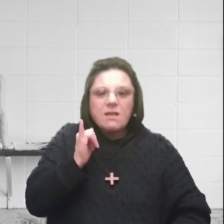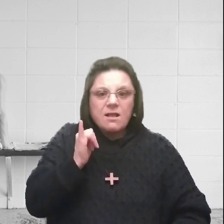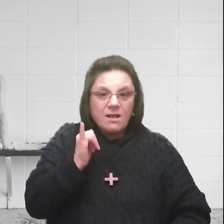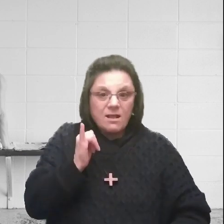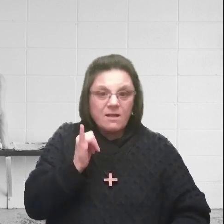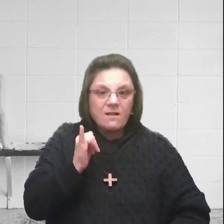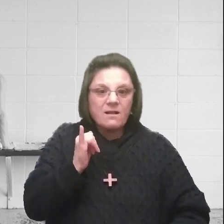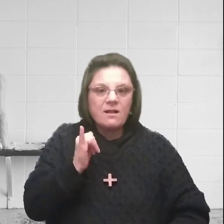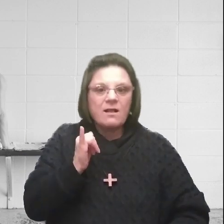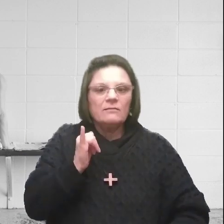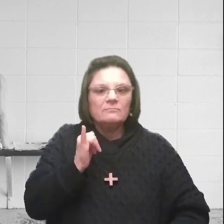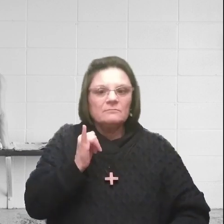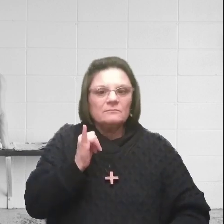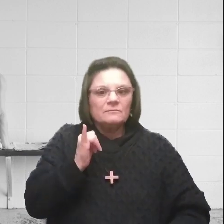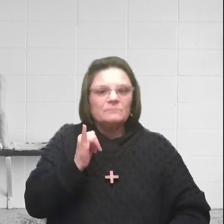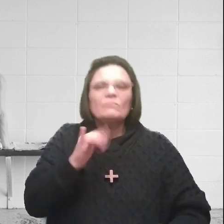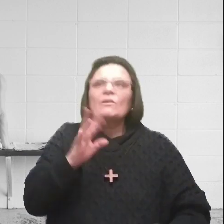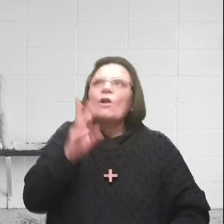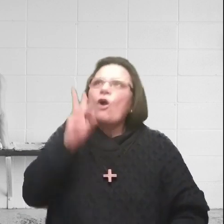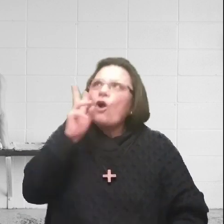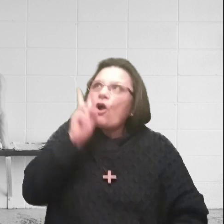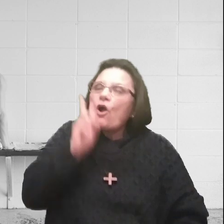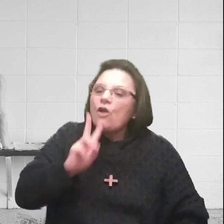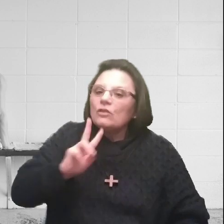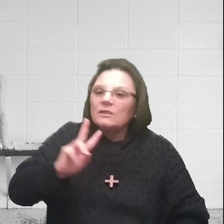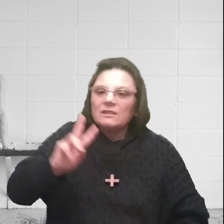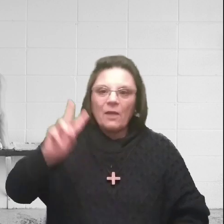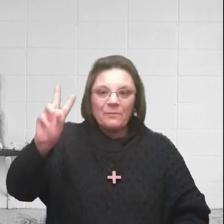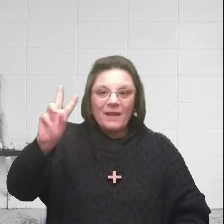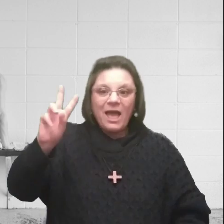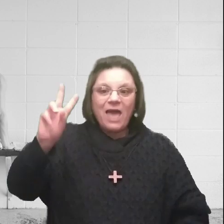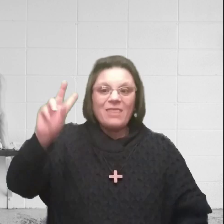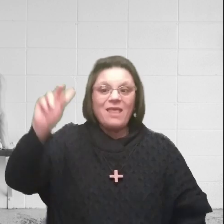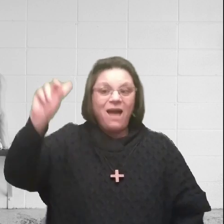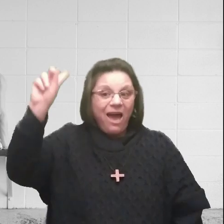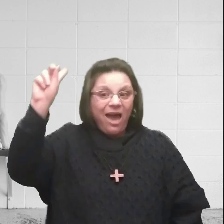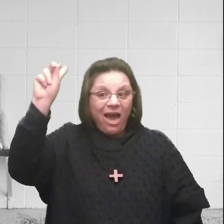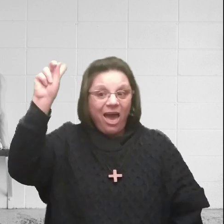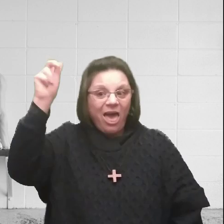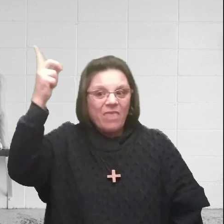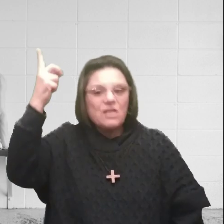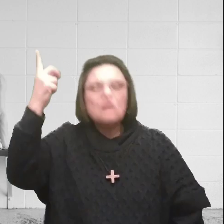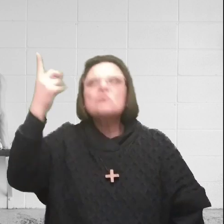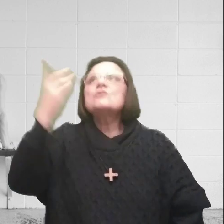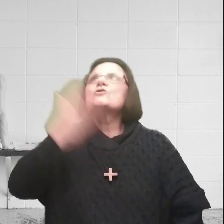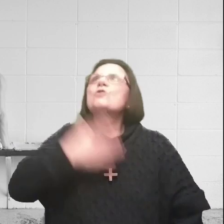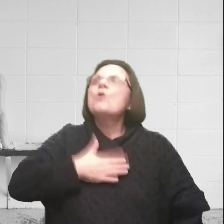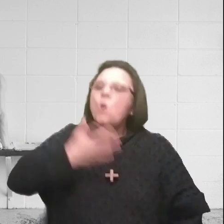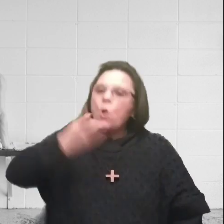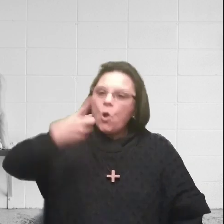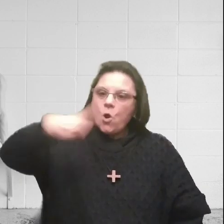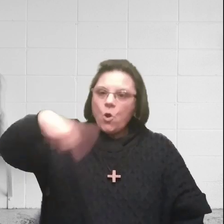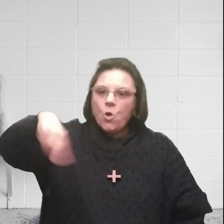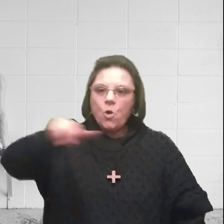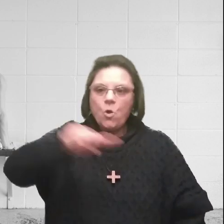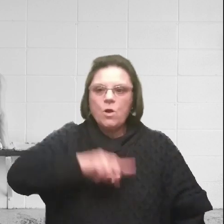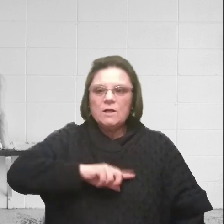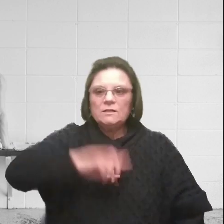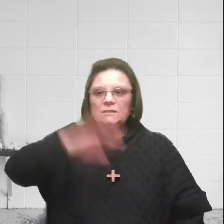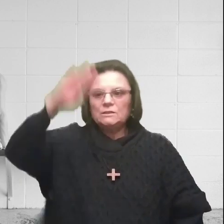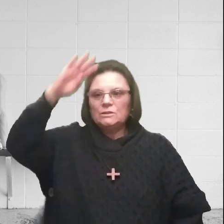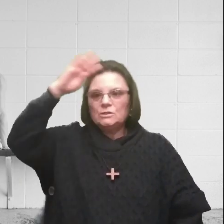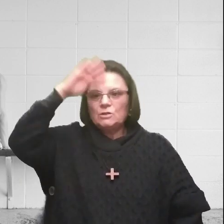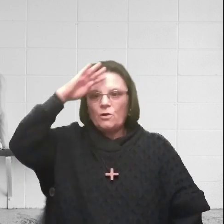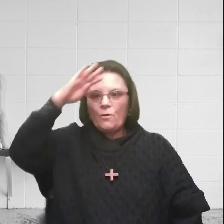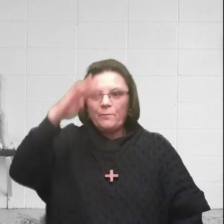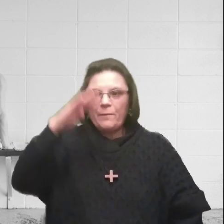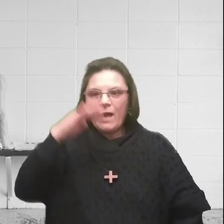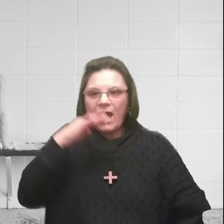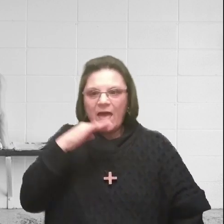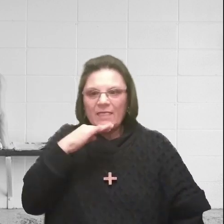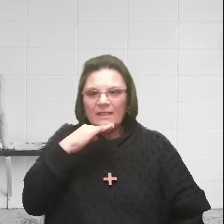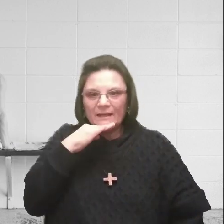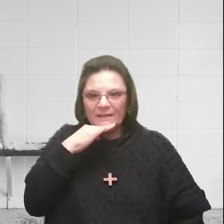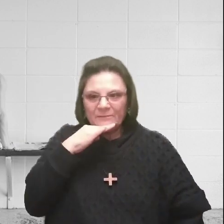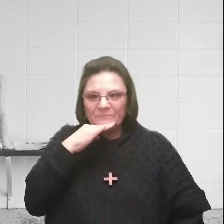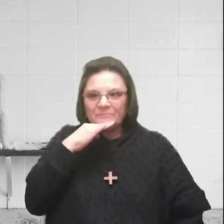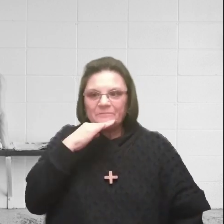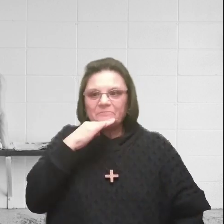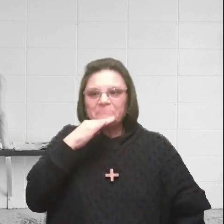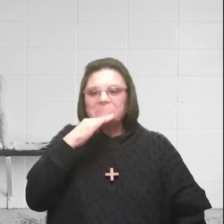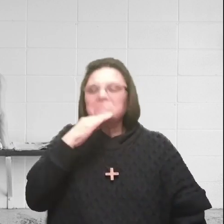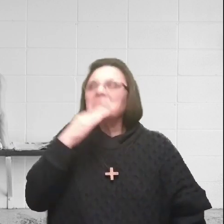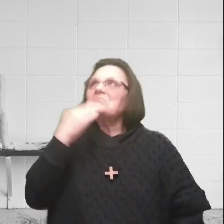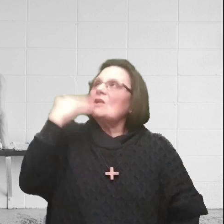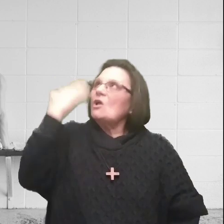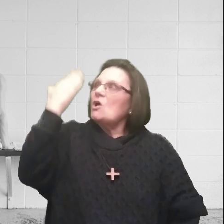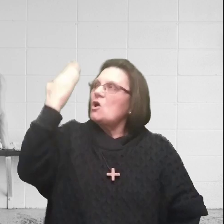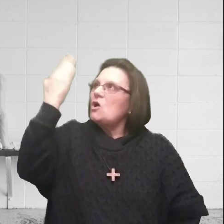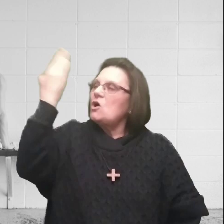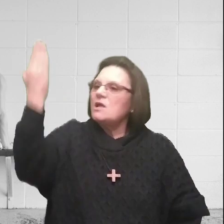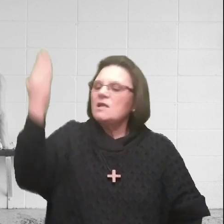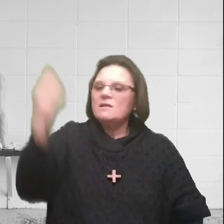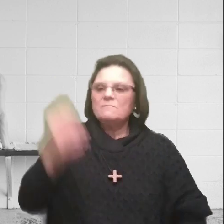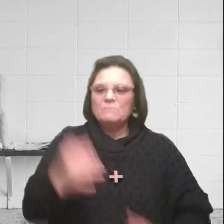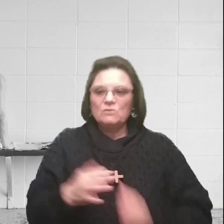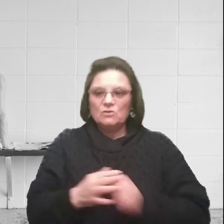incondicional de Dios, nuestro Padre, Oremos.